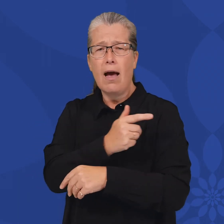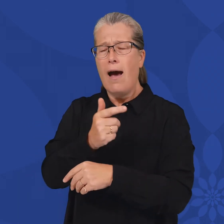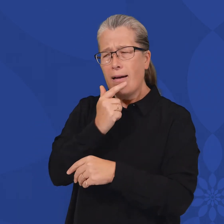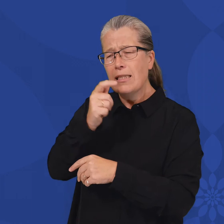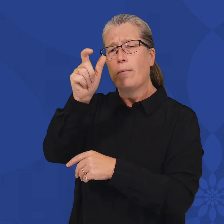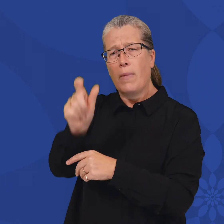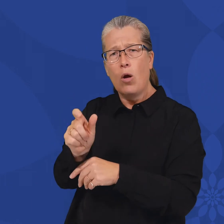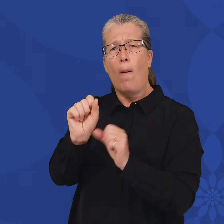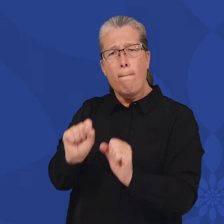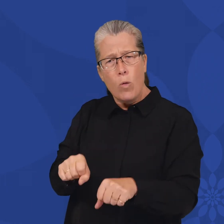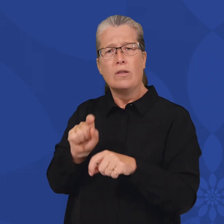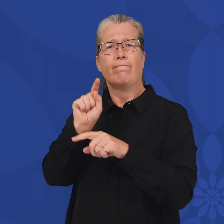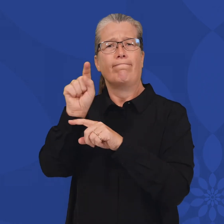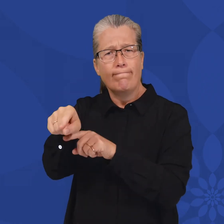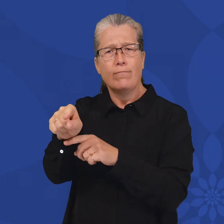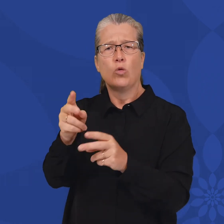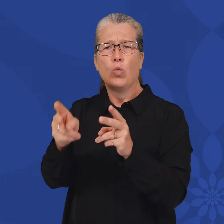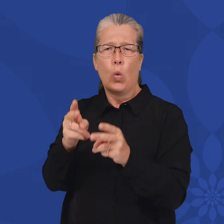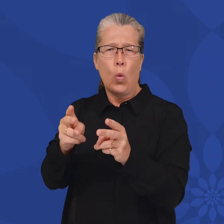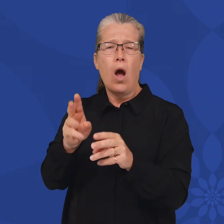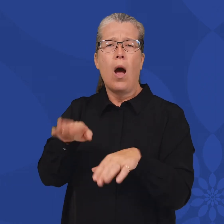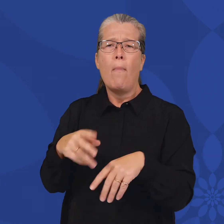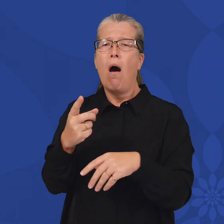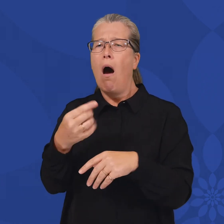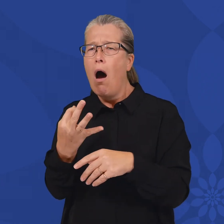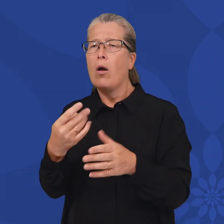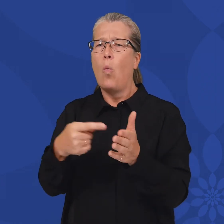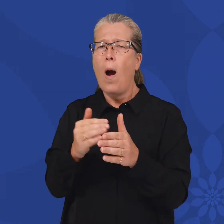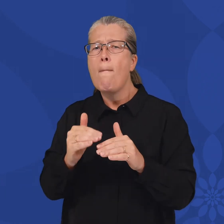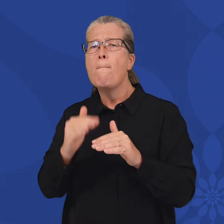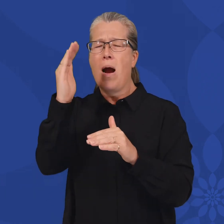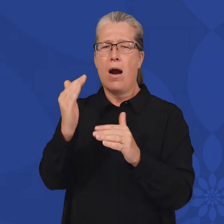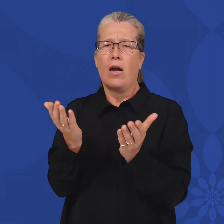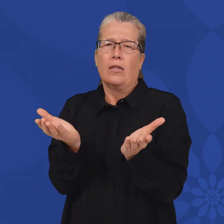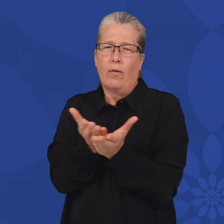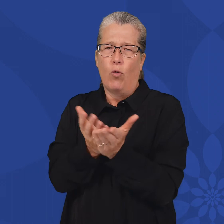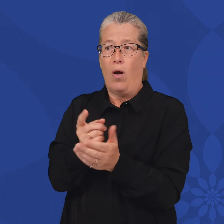Risken att hamna på sjukhus har varit 18 gånger större jämfört -